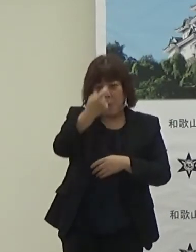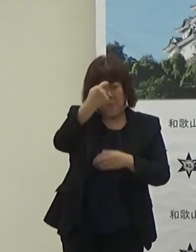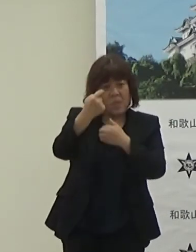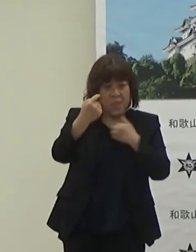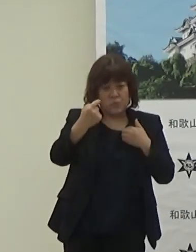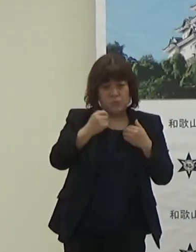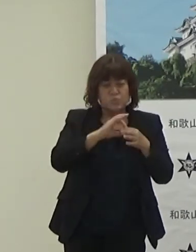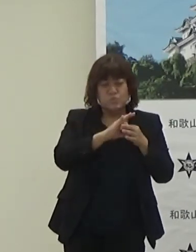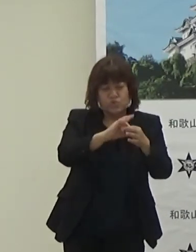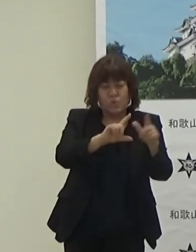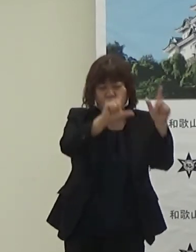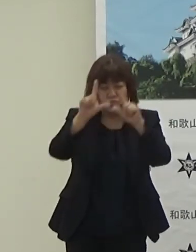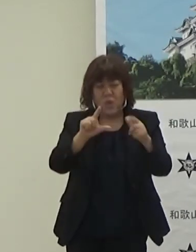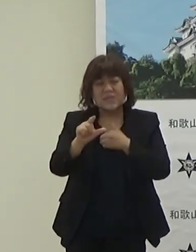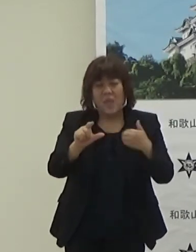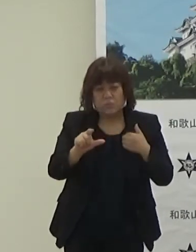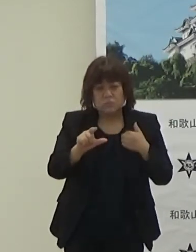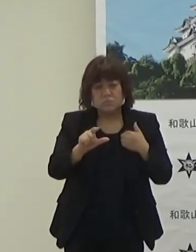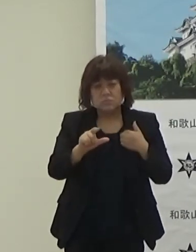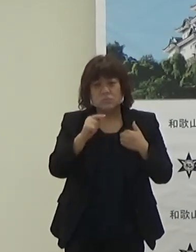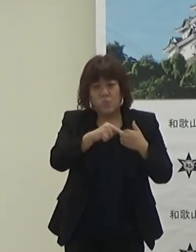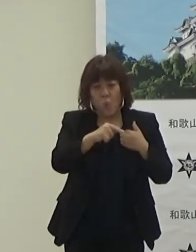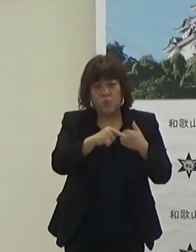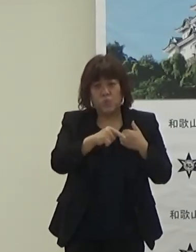っていうところをですね しっかり作っていかなきゃいけない